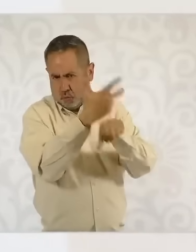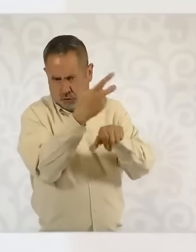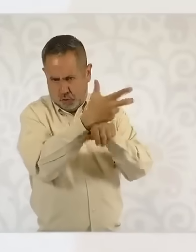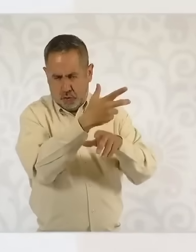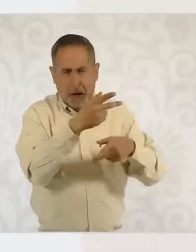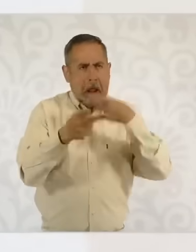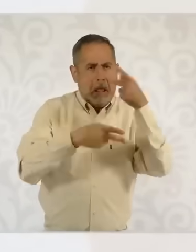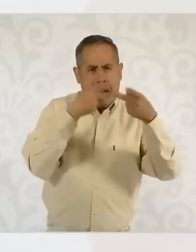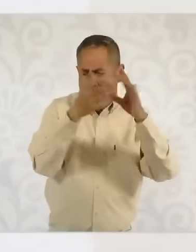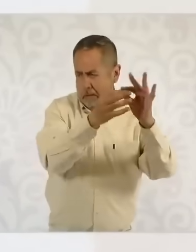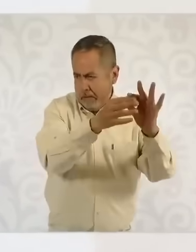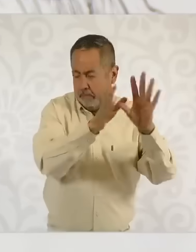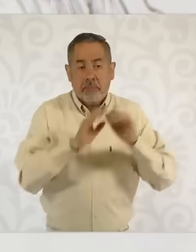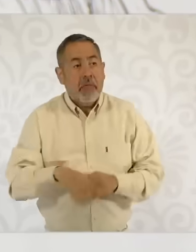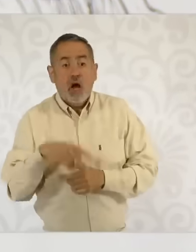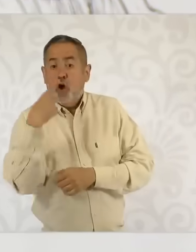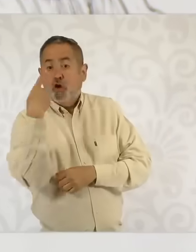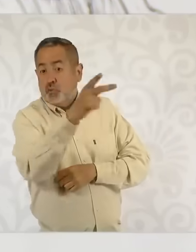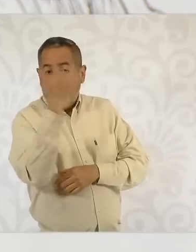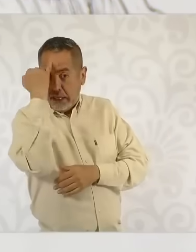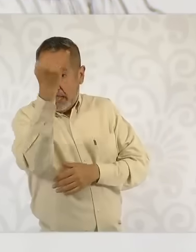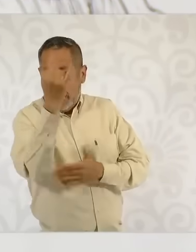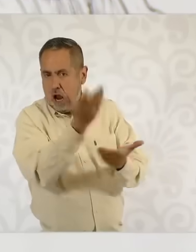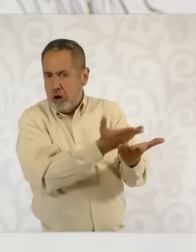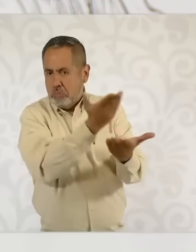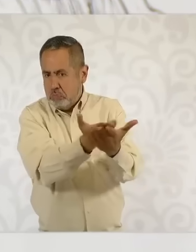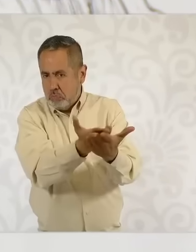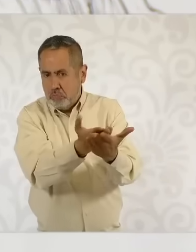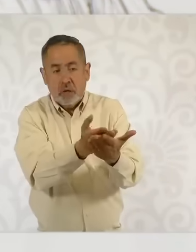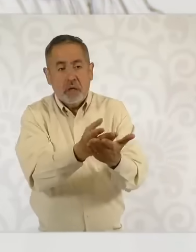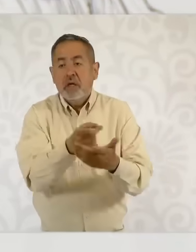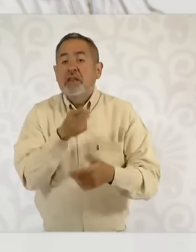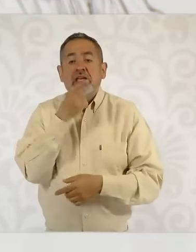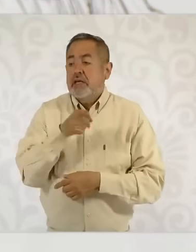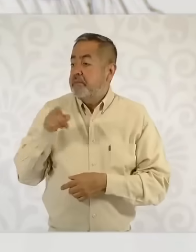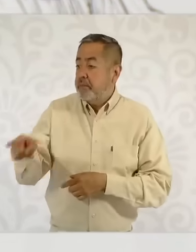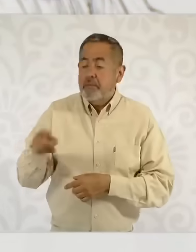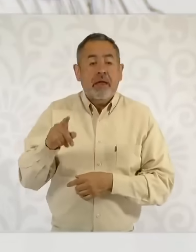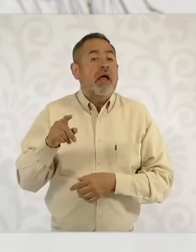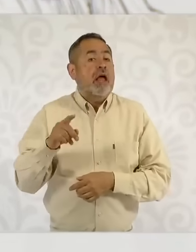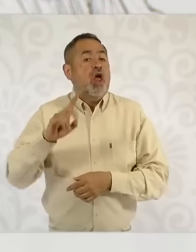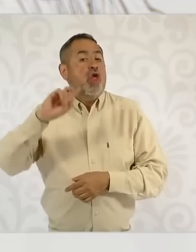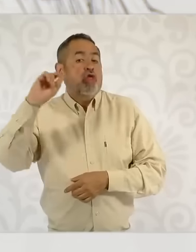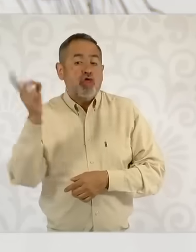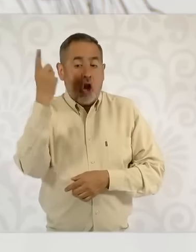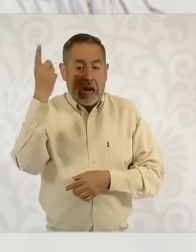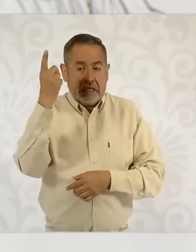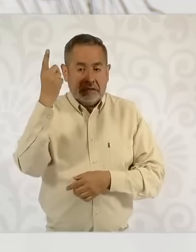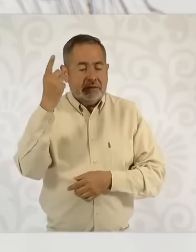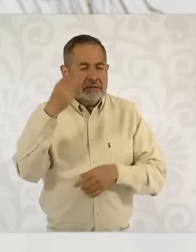Entre otras cosas planteo ahí poner un impuesto a las remesas a todo el mundo no solo a México sino